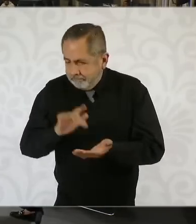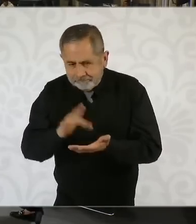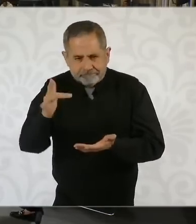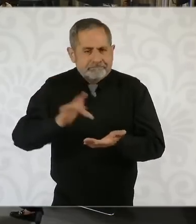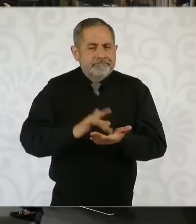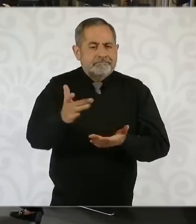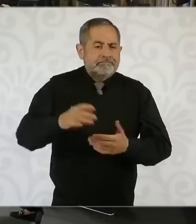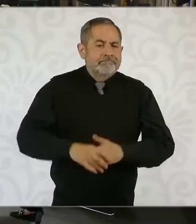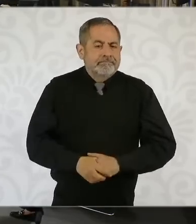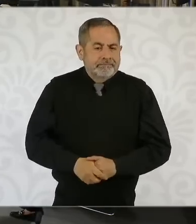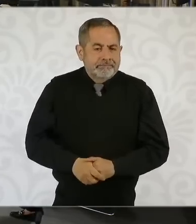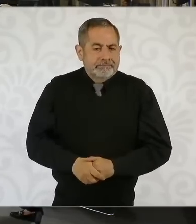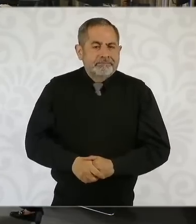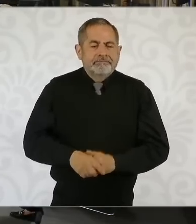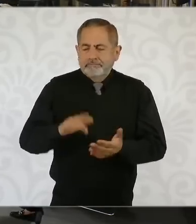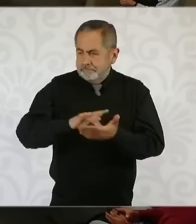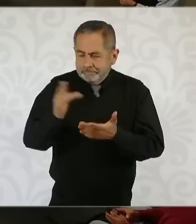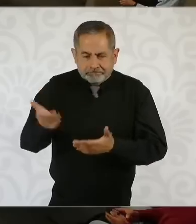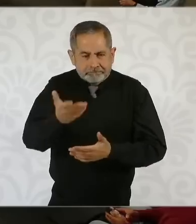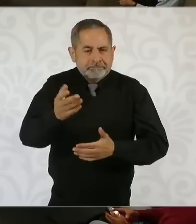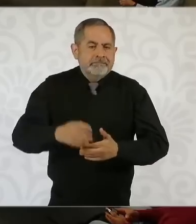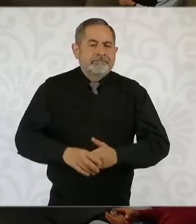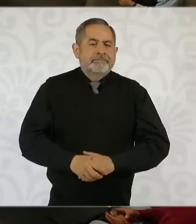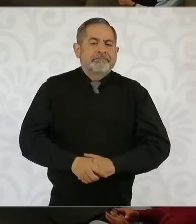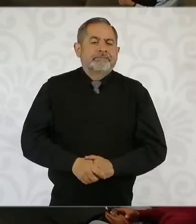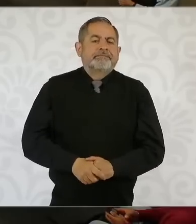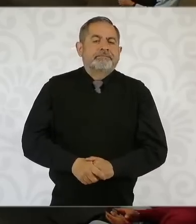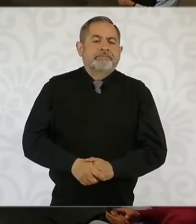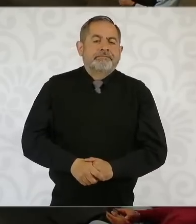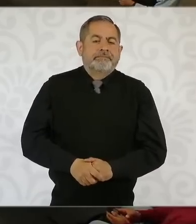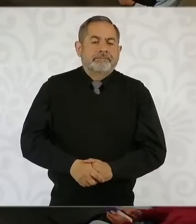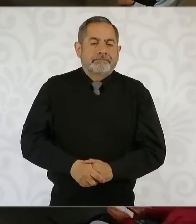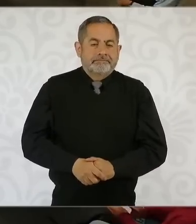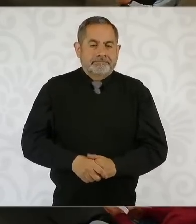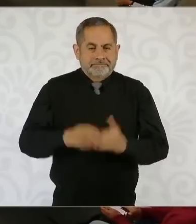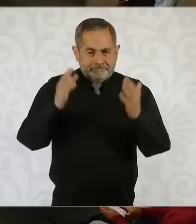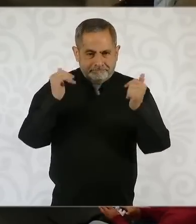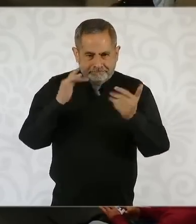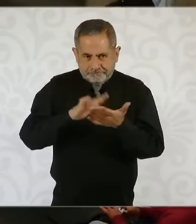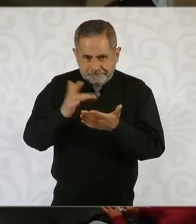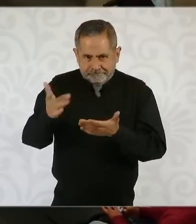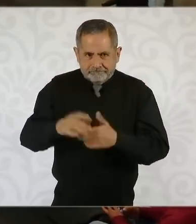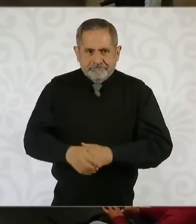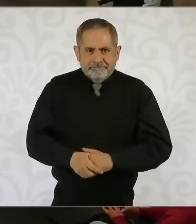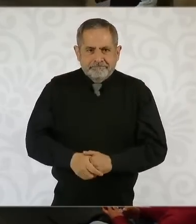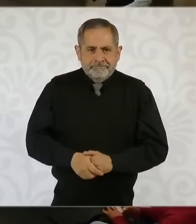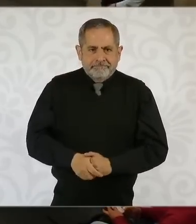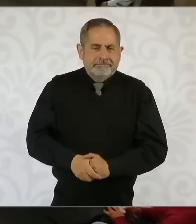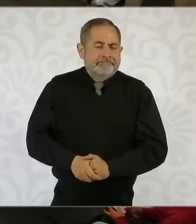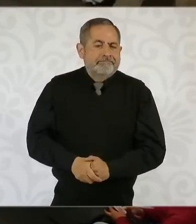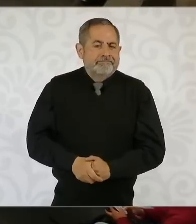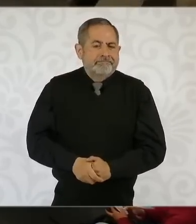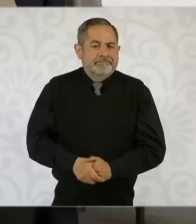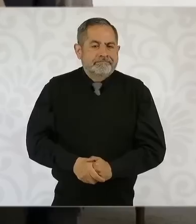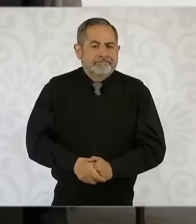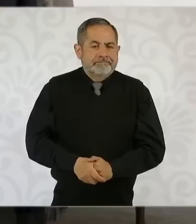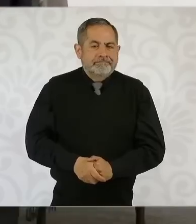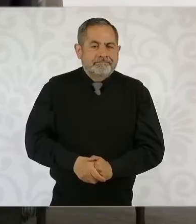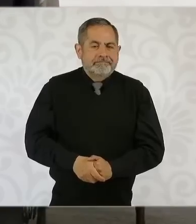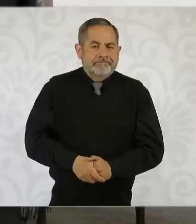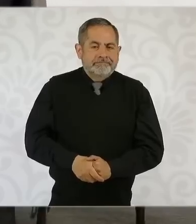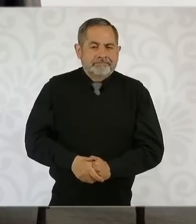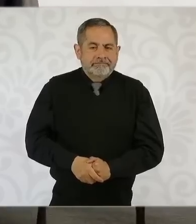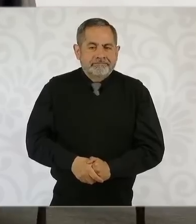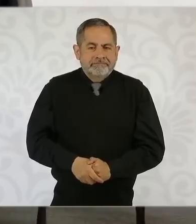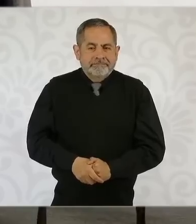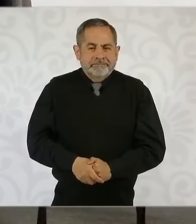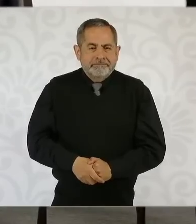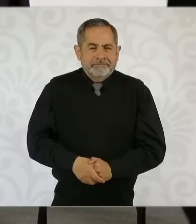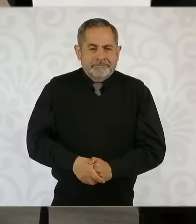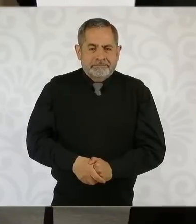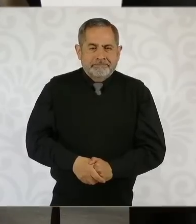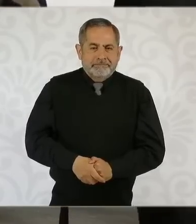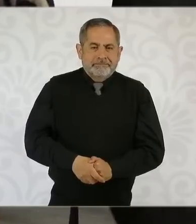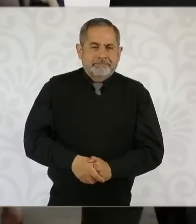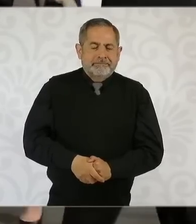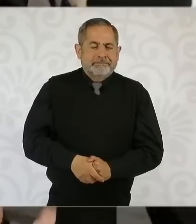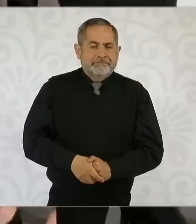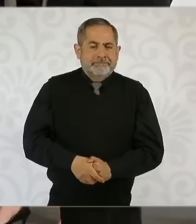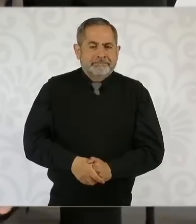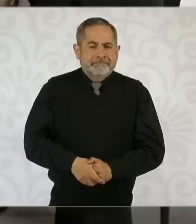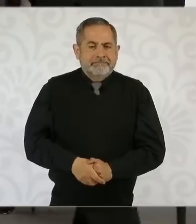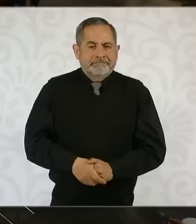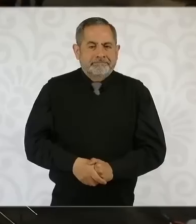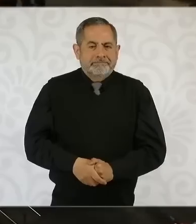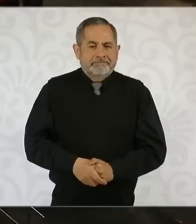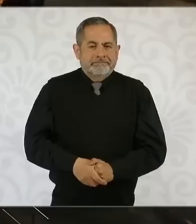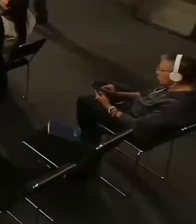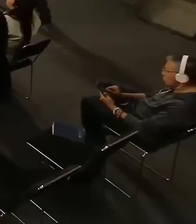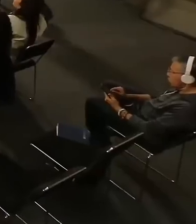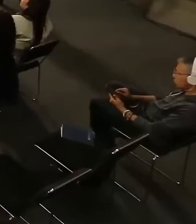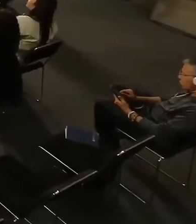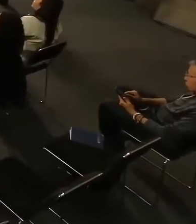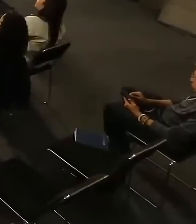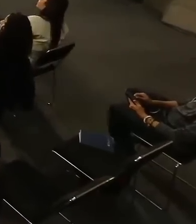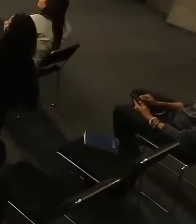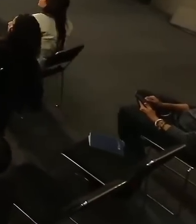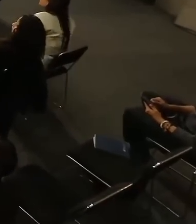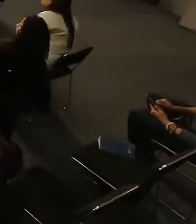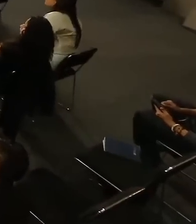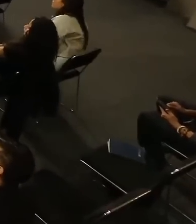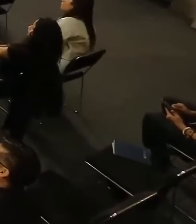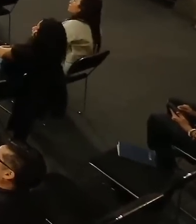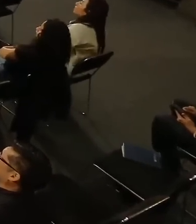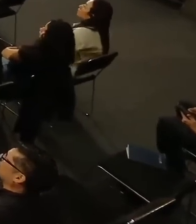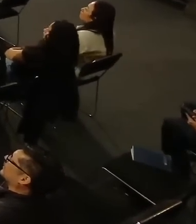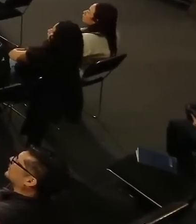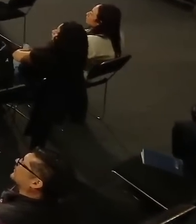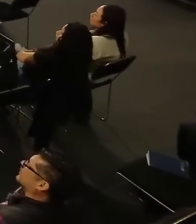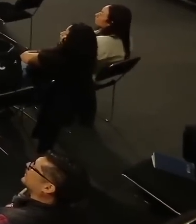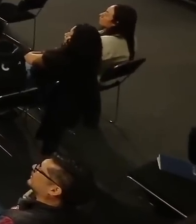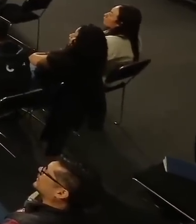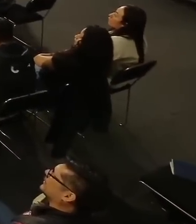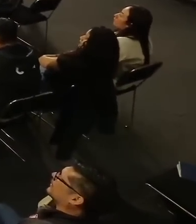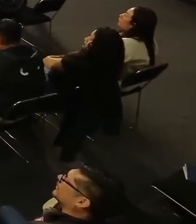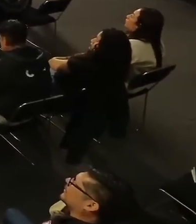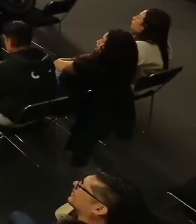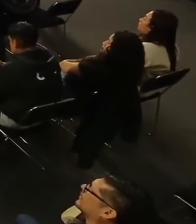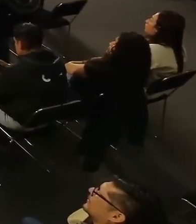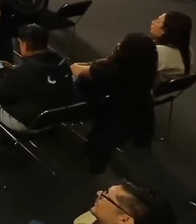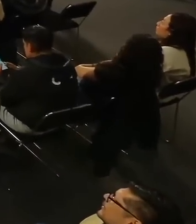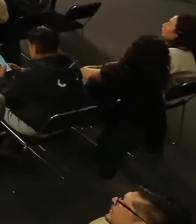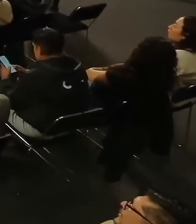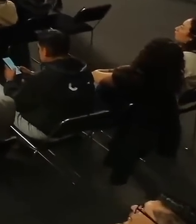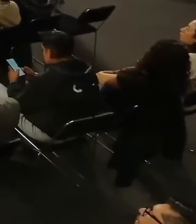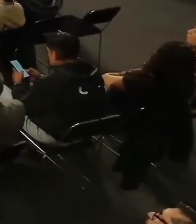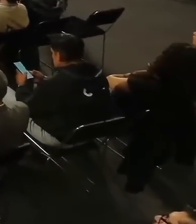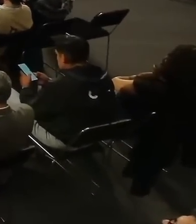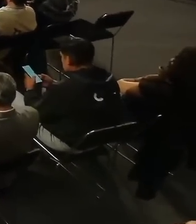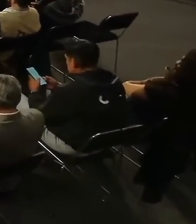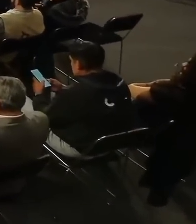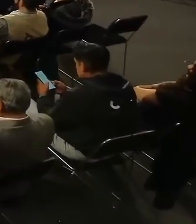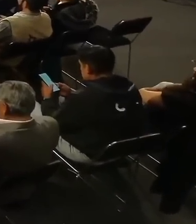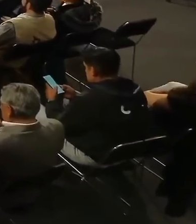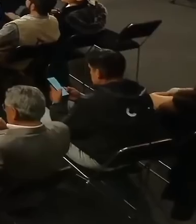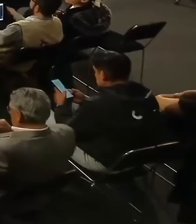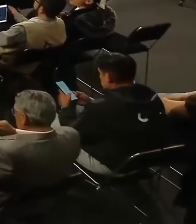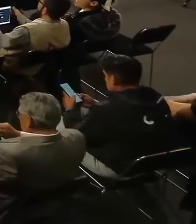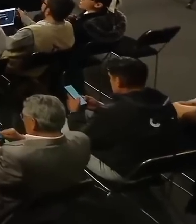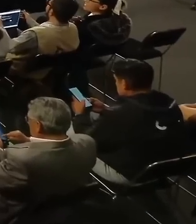Muchas gracias señora President al contrario Muchas gracias Nos despedimos Muchas gracias